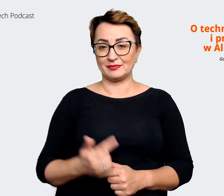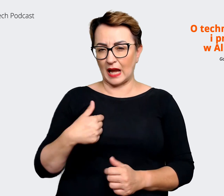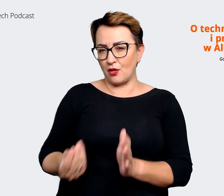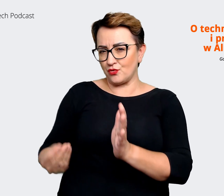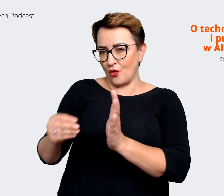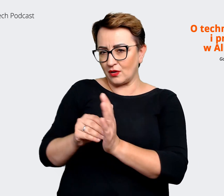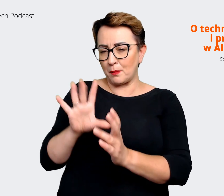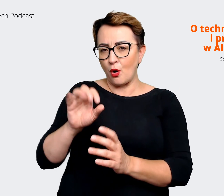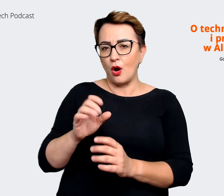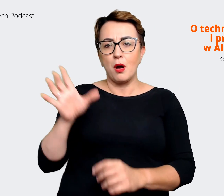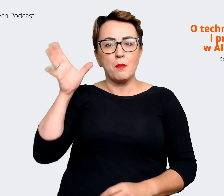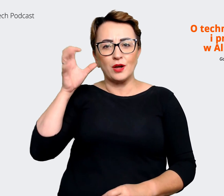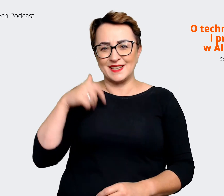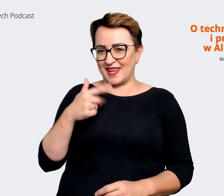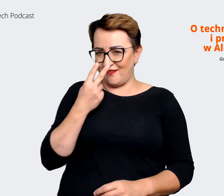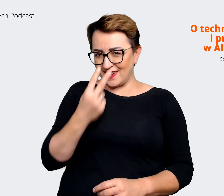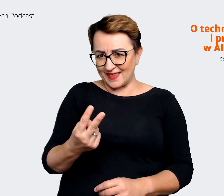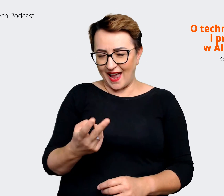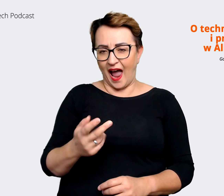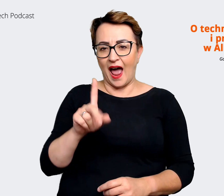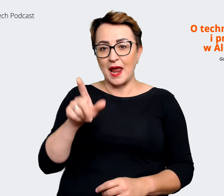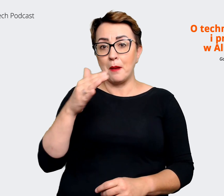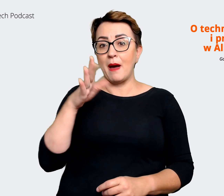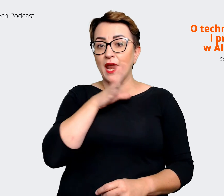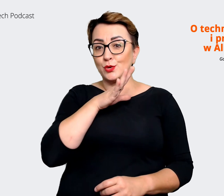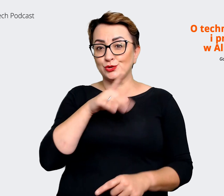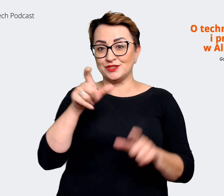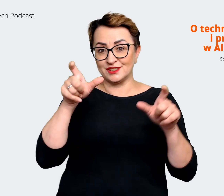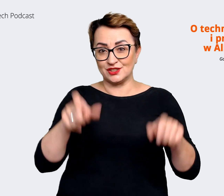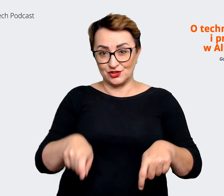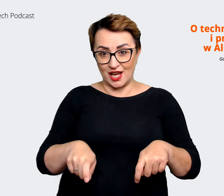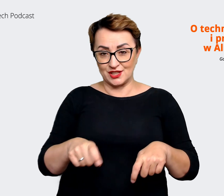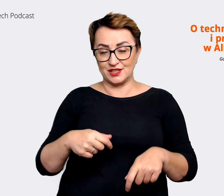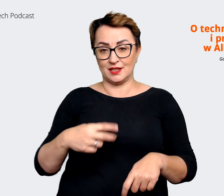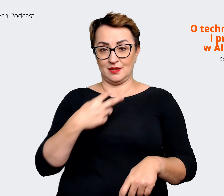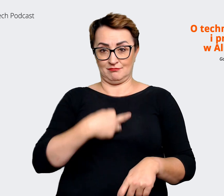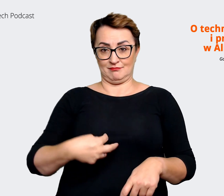w podcaście nie widać, ale Mariusz siedzi przede mną w bluzie z hashtagiem dobrze tu być,